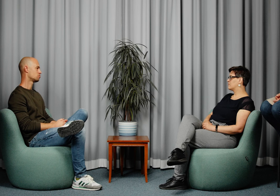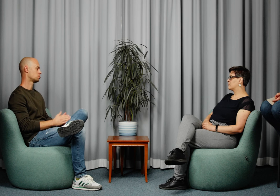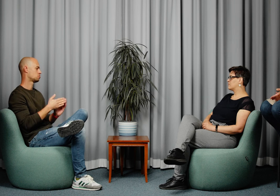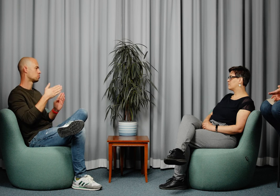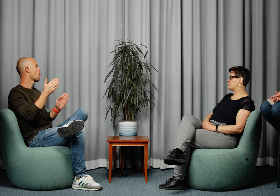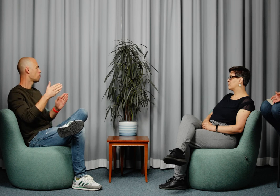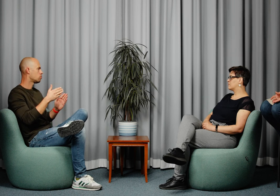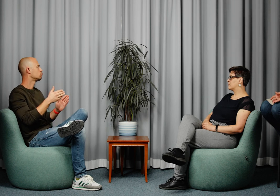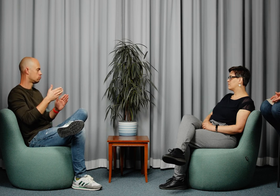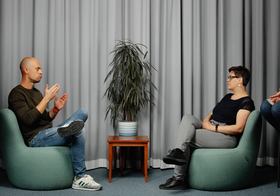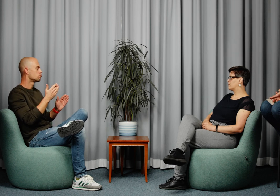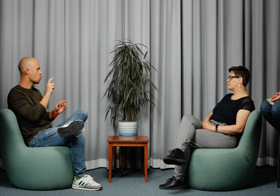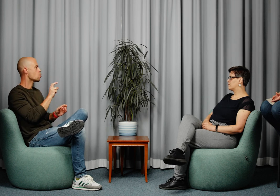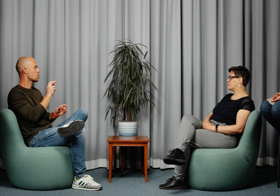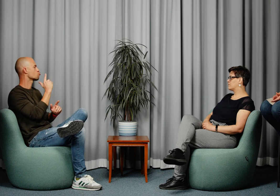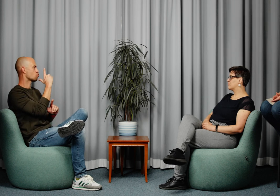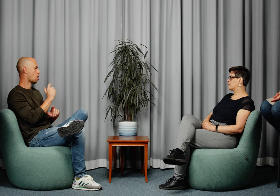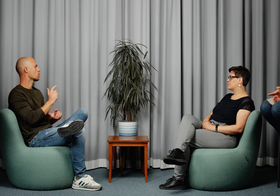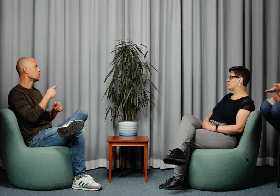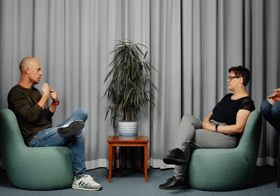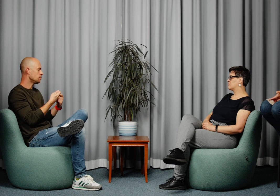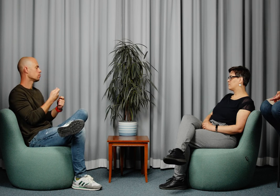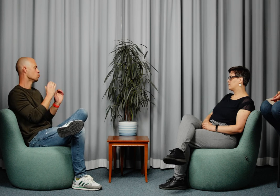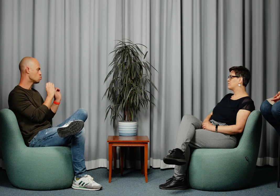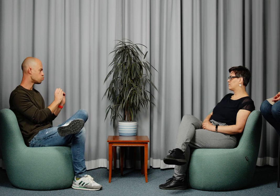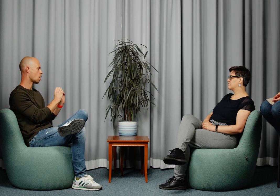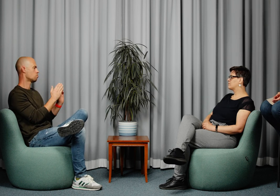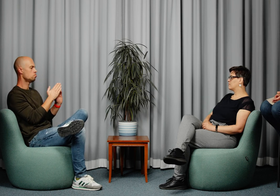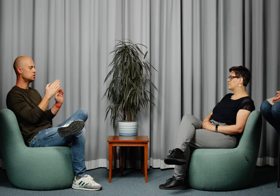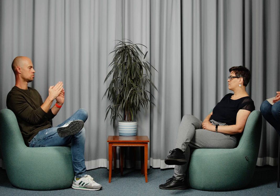Das hängt ab vom Elternhaus, ob zu Hause gebärdet wird, ob sie in der Schule gebärdet haben, etc.